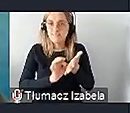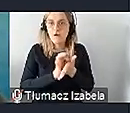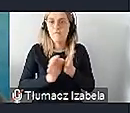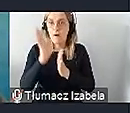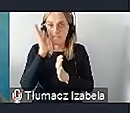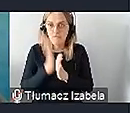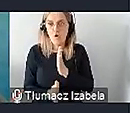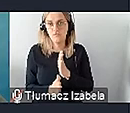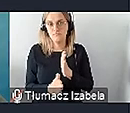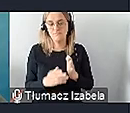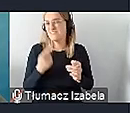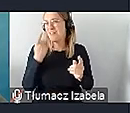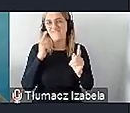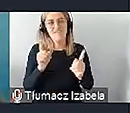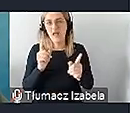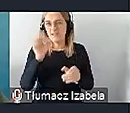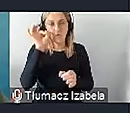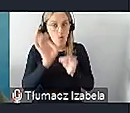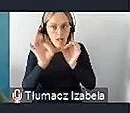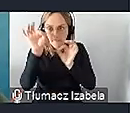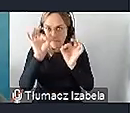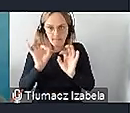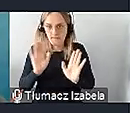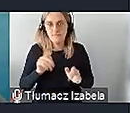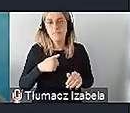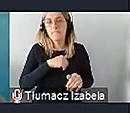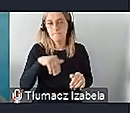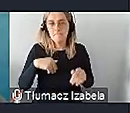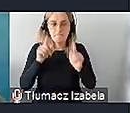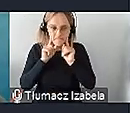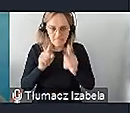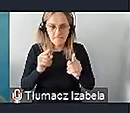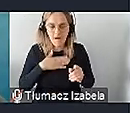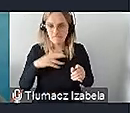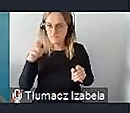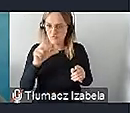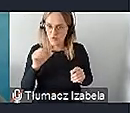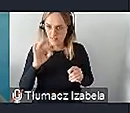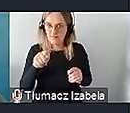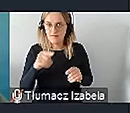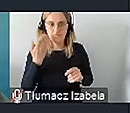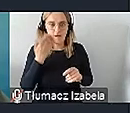żeby nie zwracać uwagi na szczegóły. Tu mieliśmy wprawdzie na czacie informację, że zawiera dużo szczegółów,